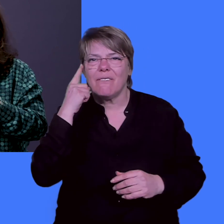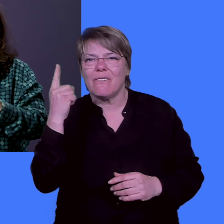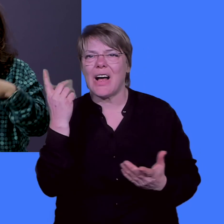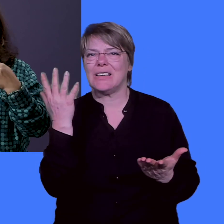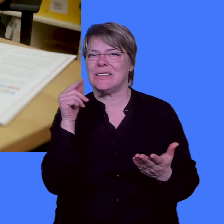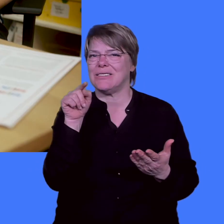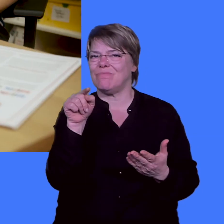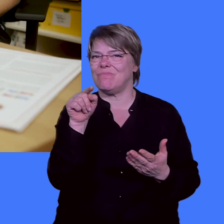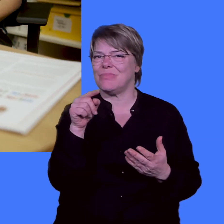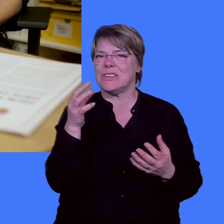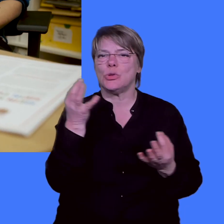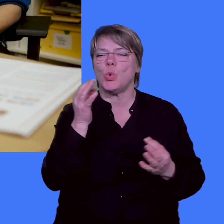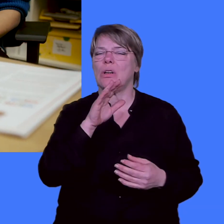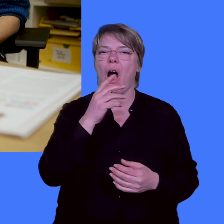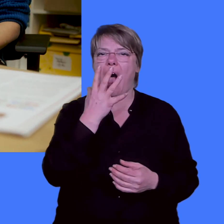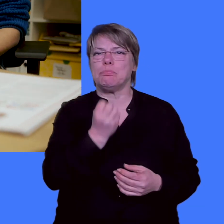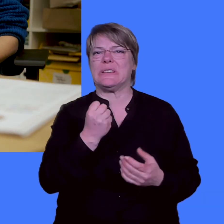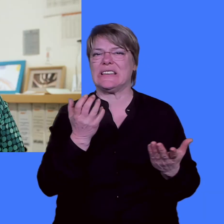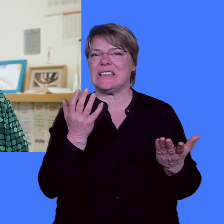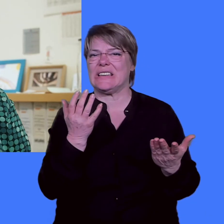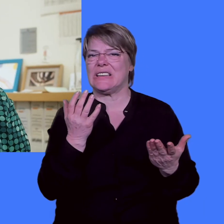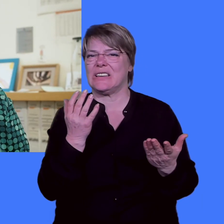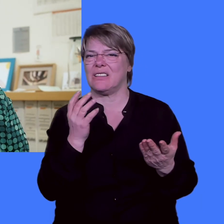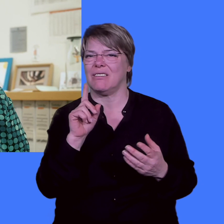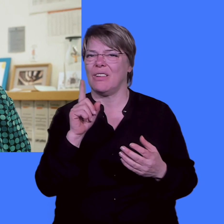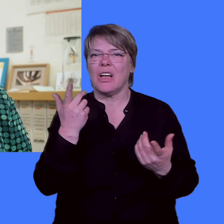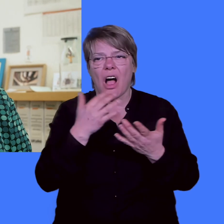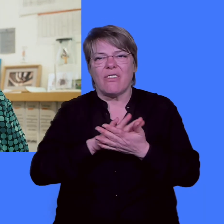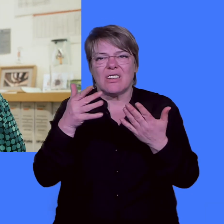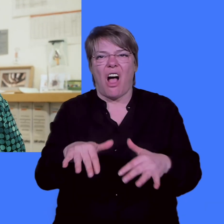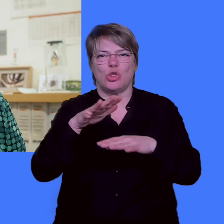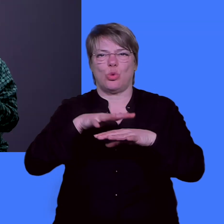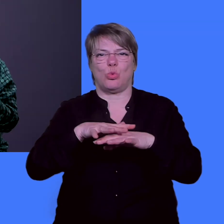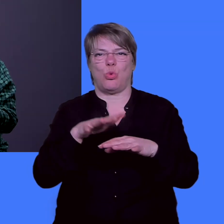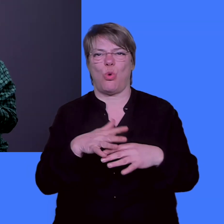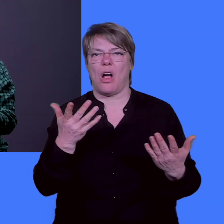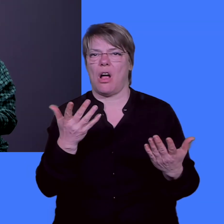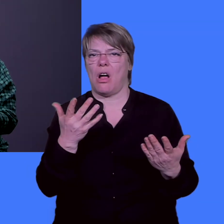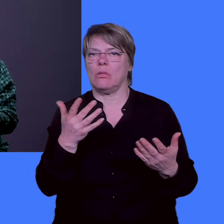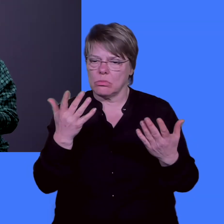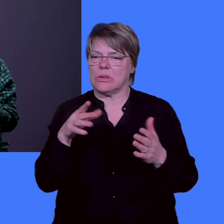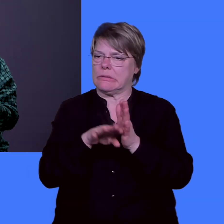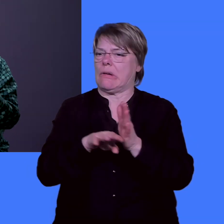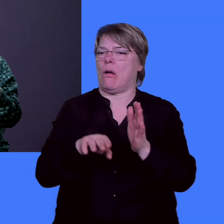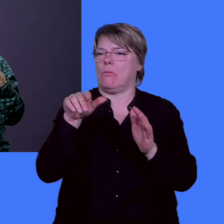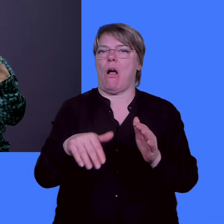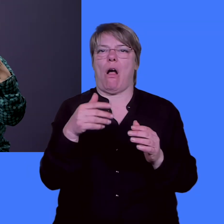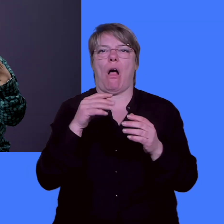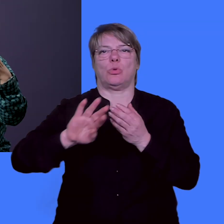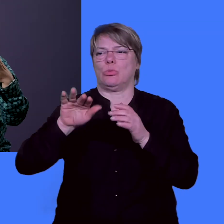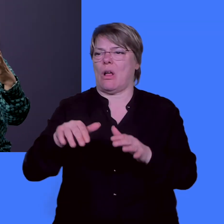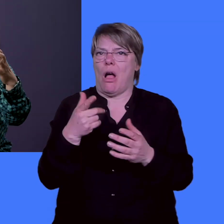in unserer Sprache aus, in dem wie der Alltag in der Kita tatsächlich organisiert wird.